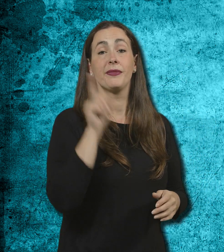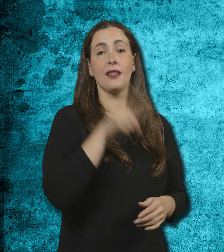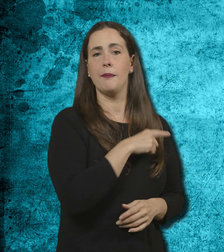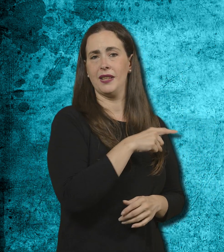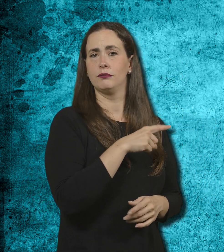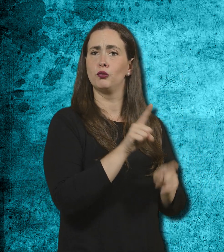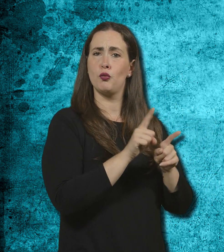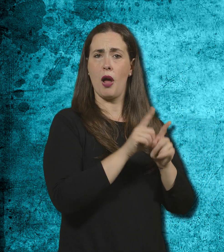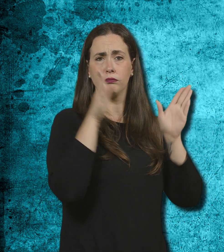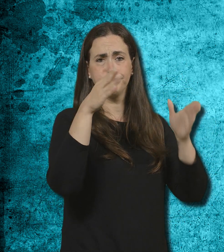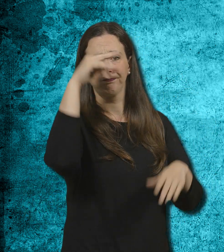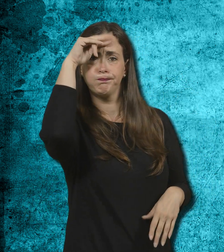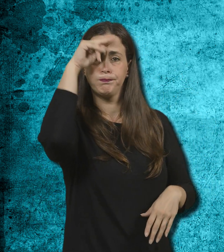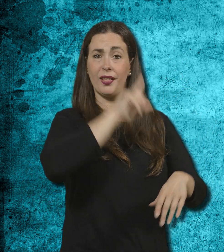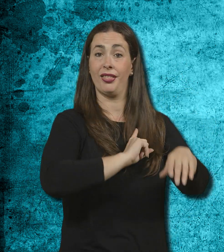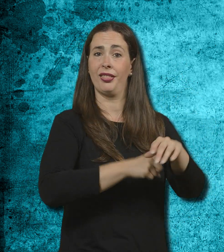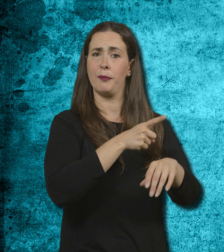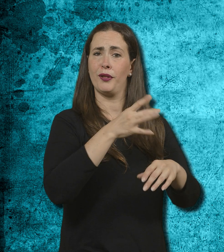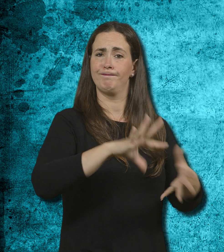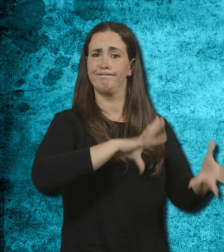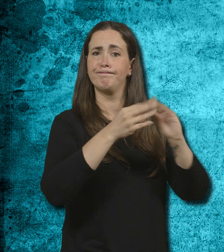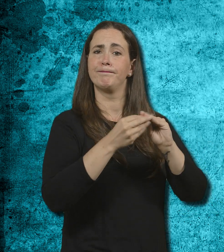També es va preocupar per l'adaptació de l'esport i les seves regles